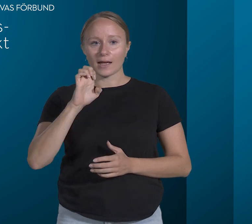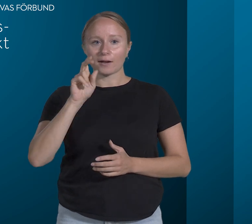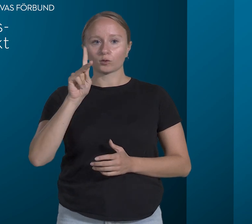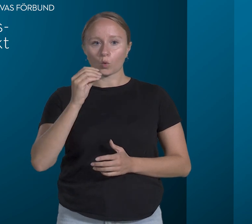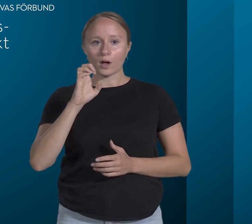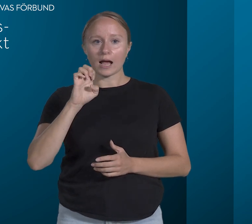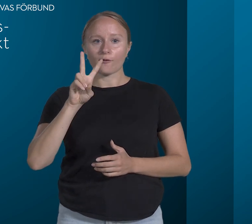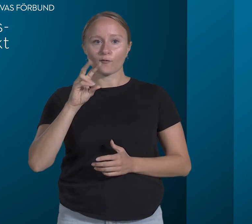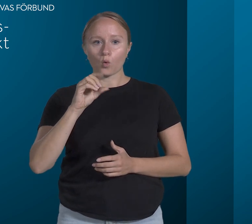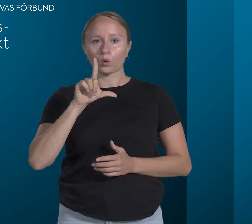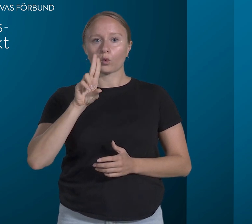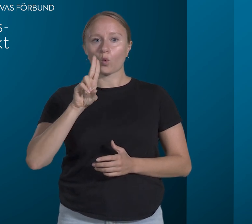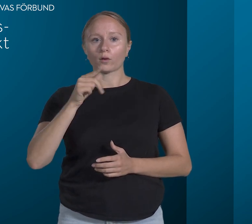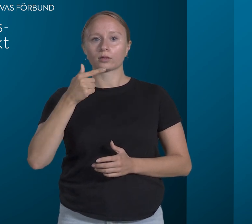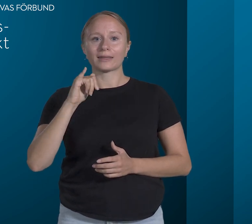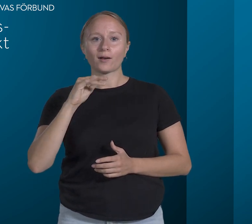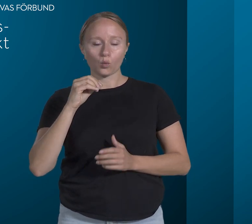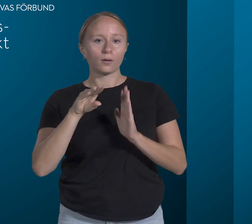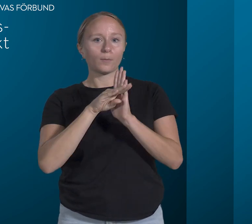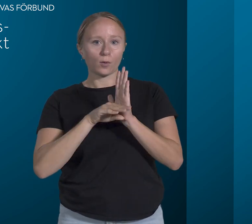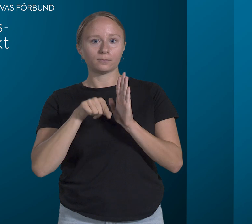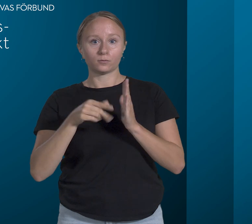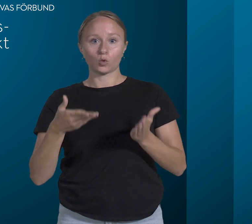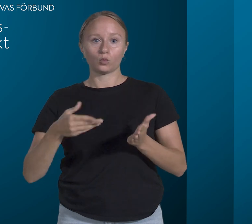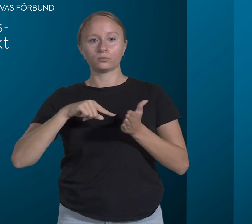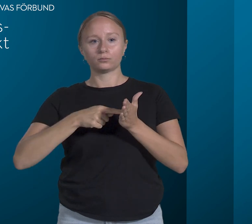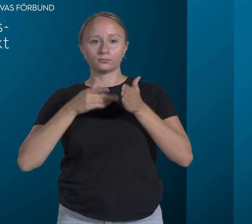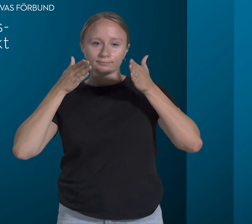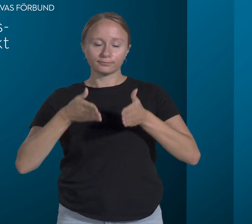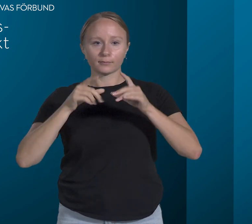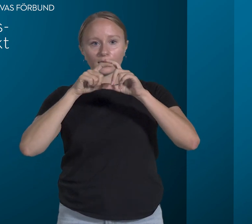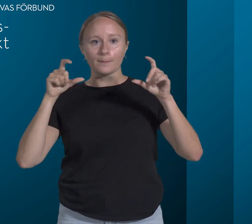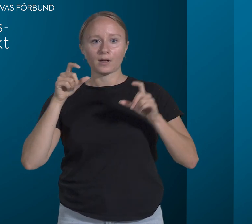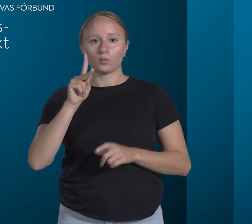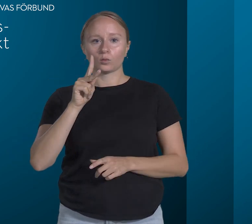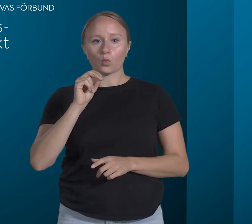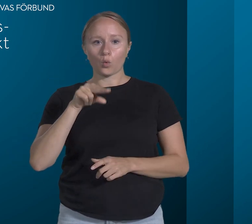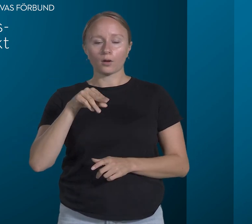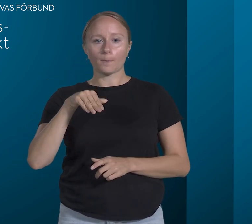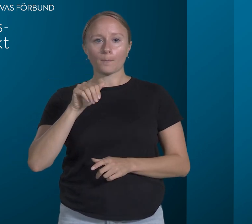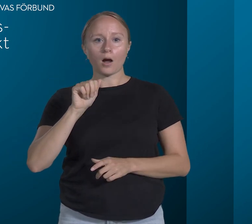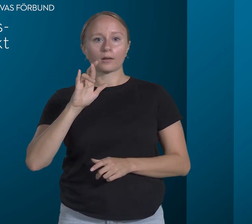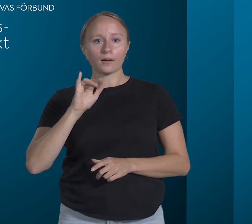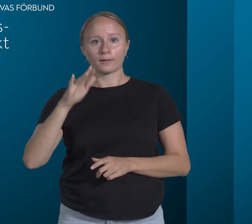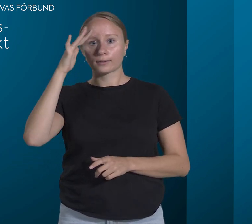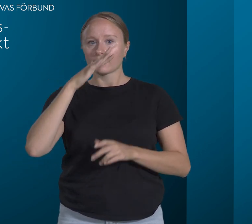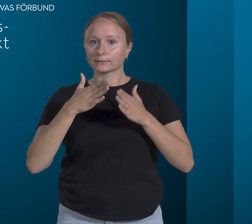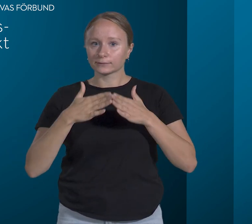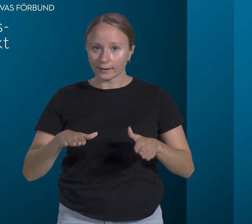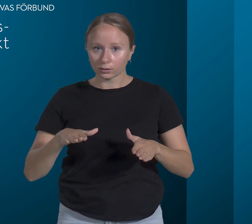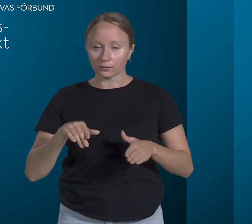EkoEvoluutio-programmet utforskar KonMari-tänkesättet.